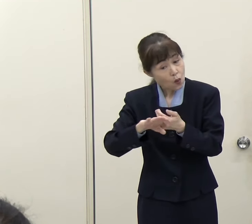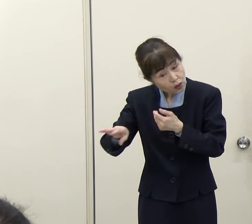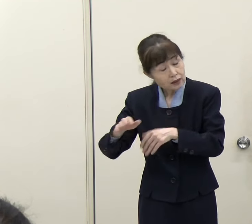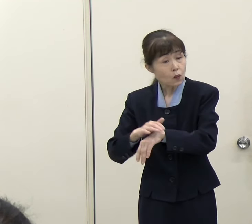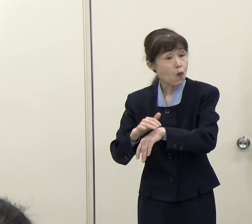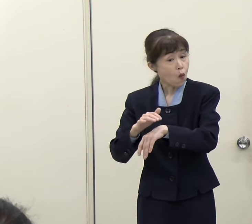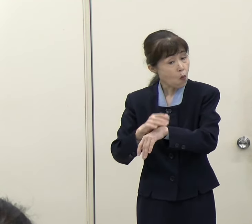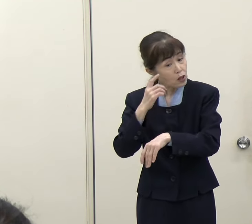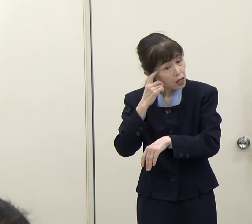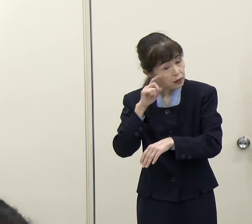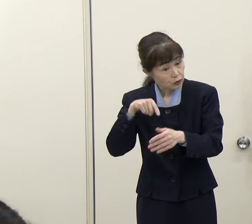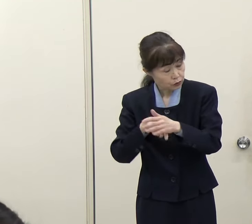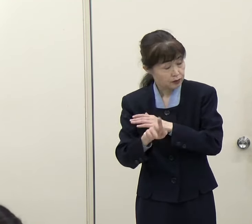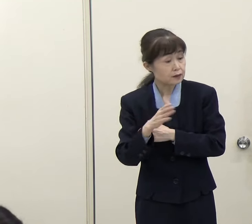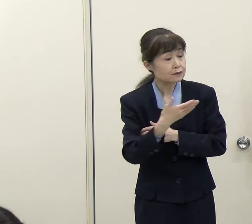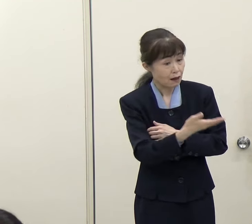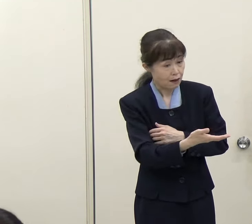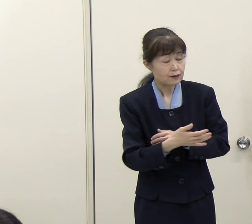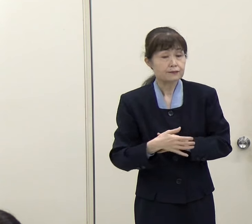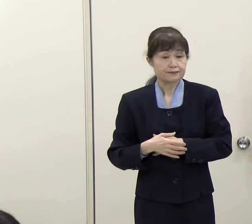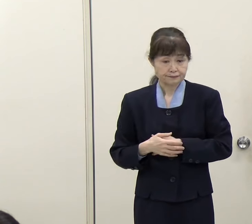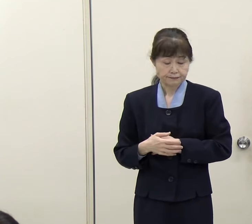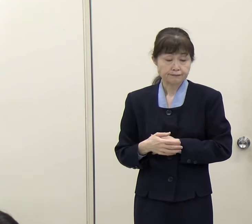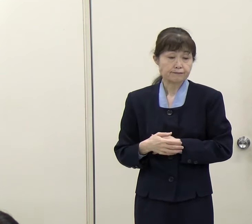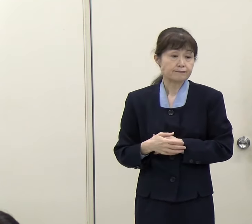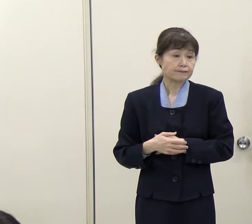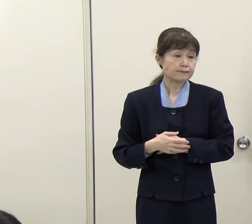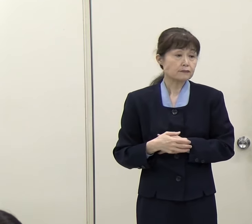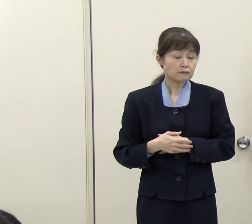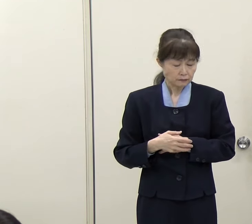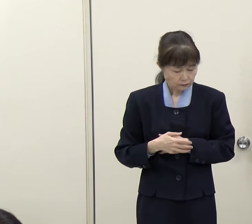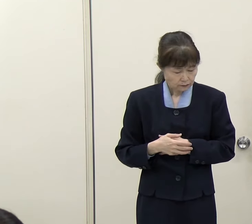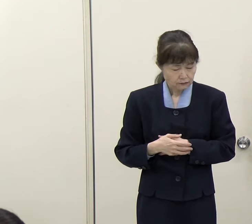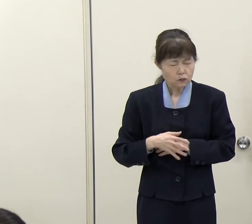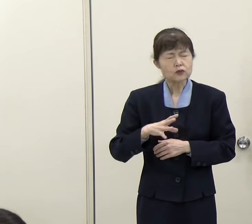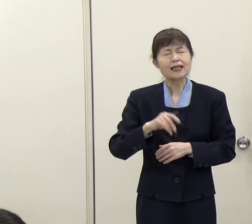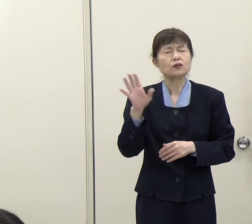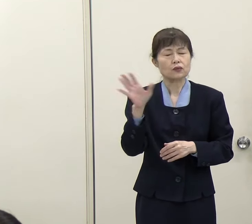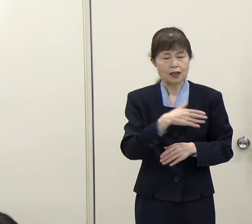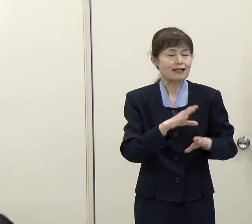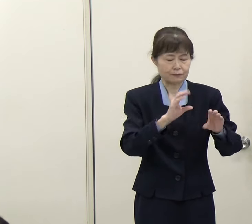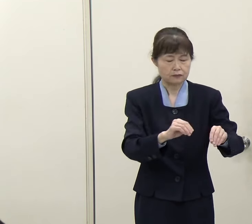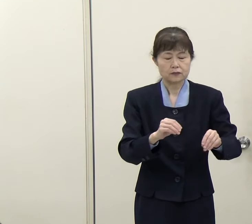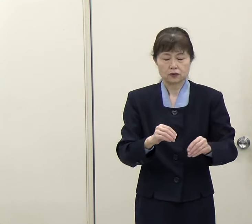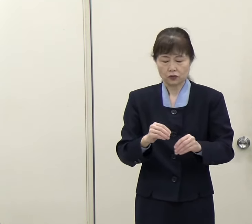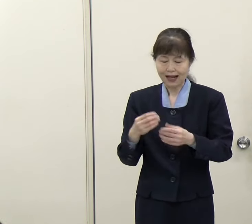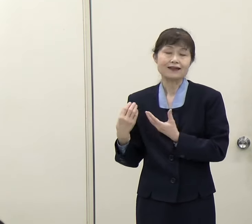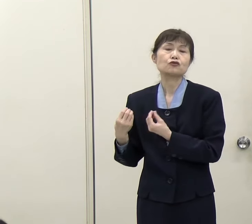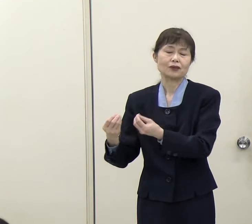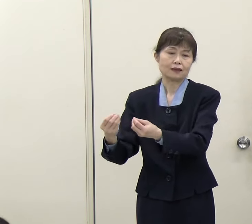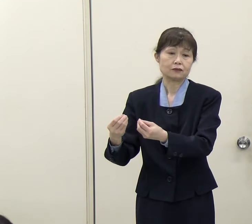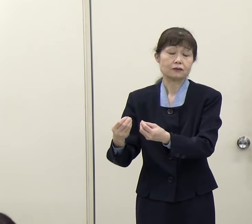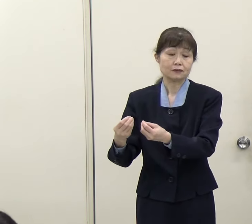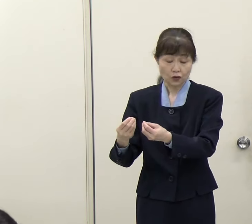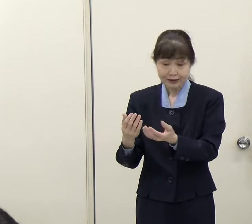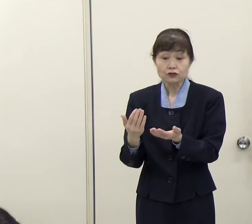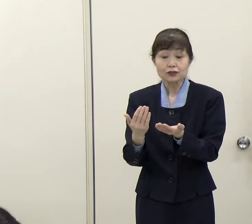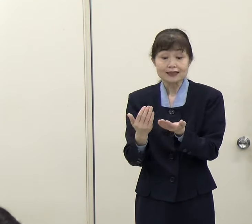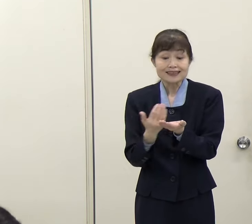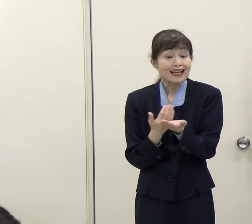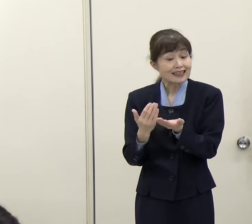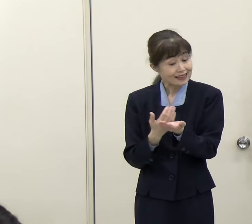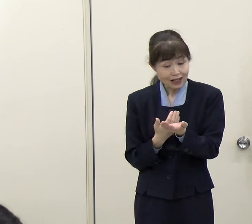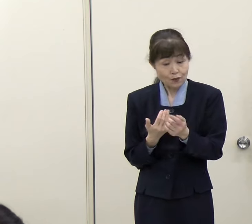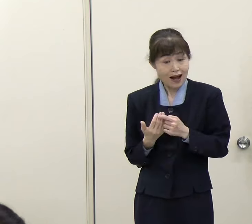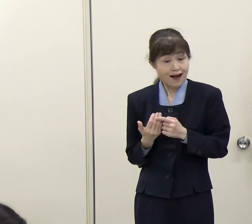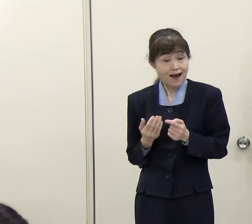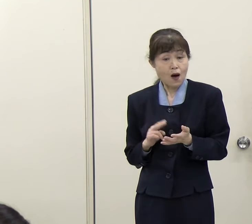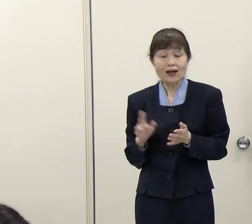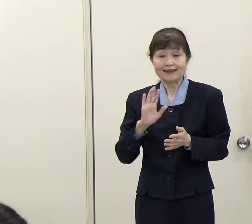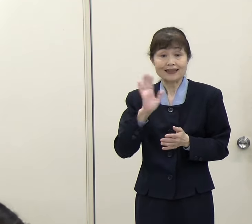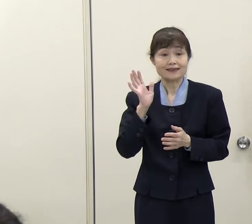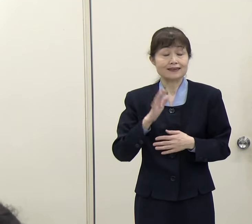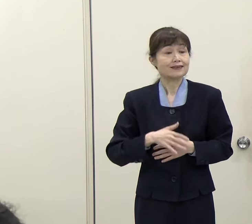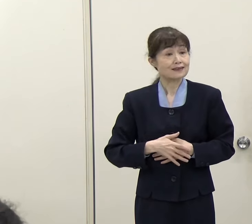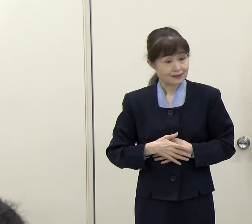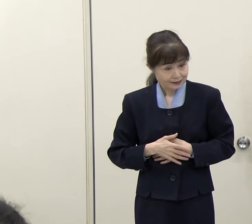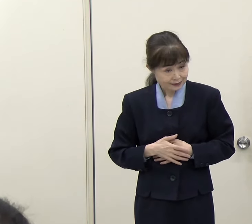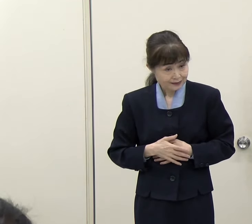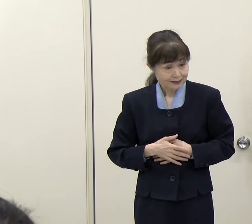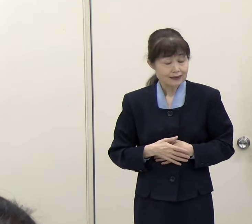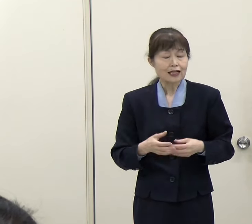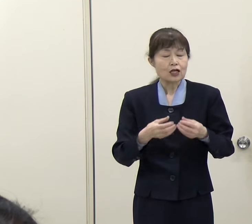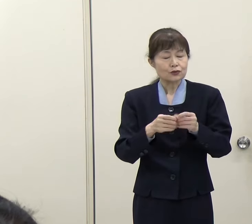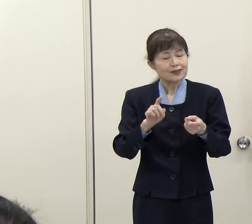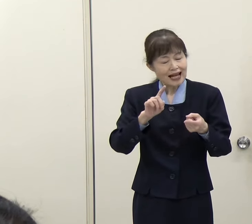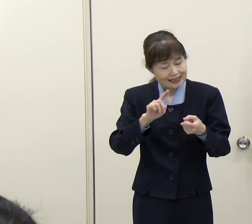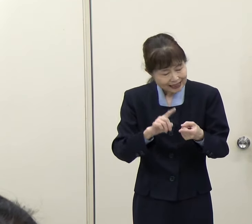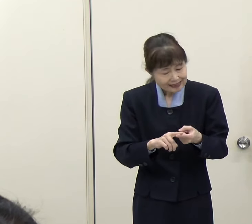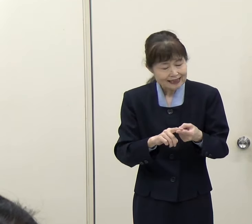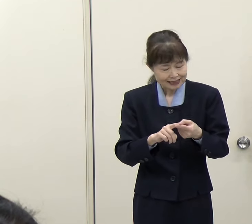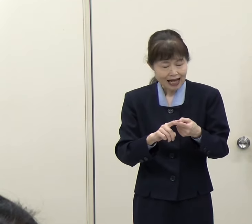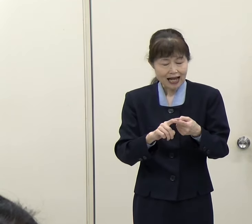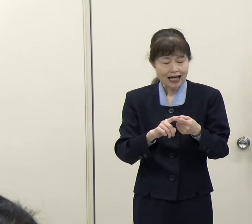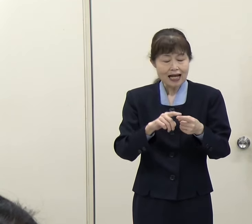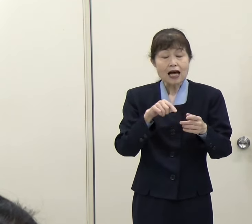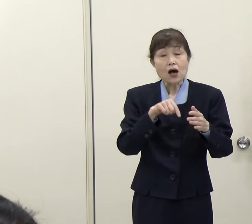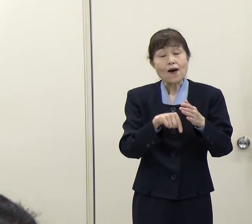（知事）今申しましたように、「廃止ありき」「存続ありき」という前提を置かずに議論するというのは、具体的なファクトとデータ、これが勝負だと思っています。